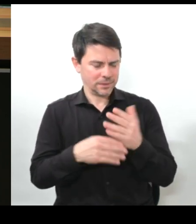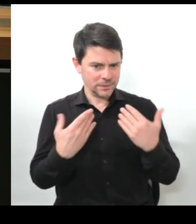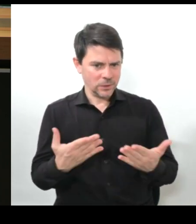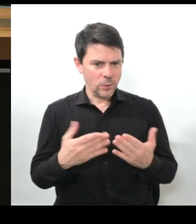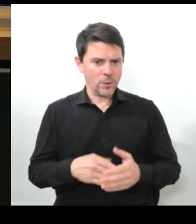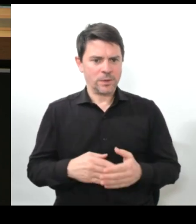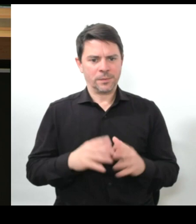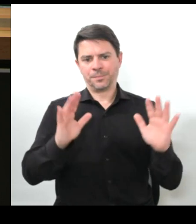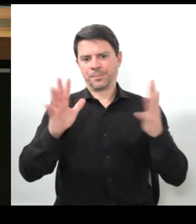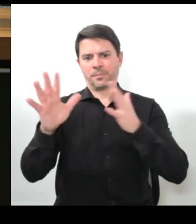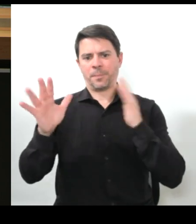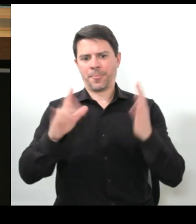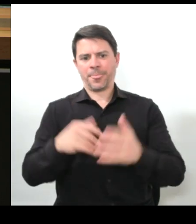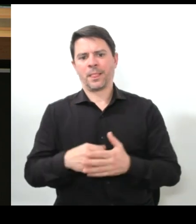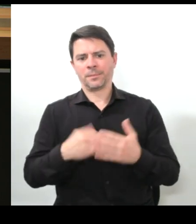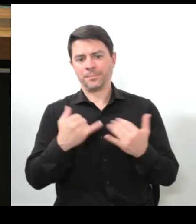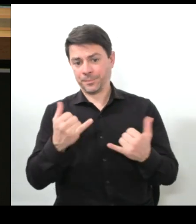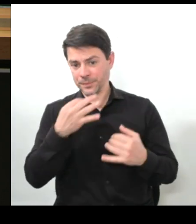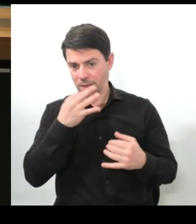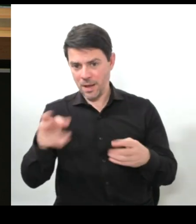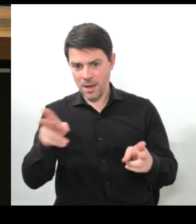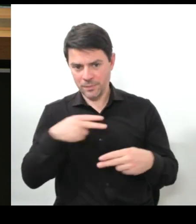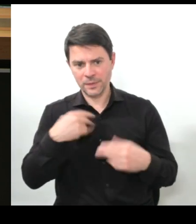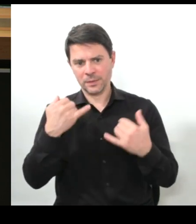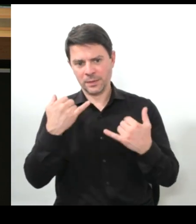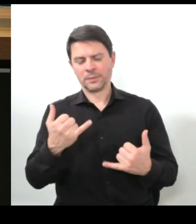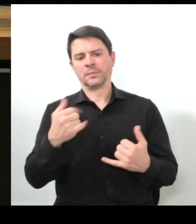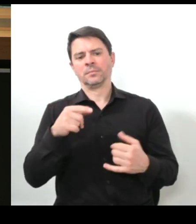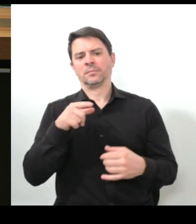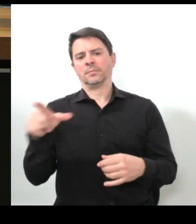einen systemischen Fehler hat. Der PP kapituliert nämlich